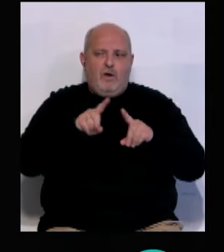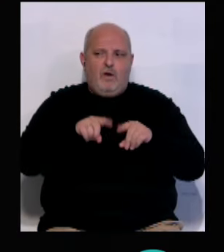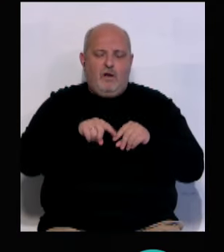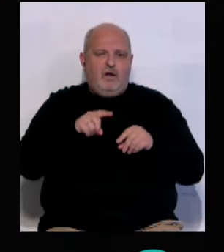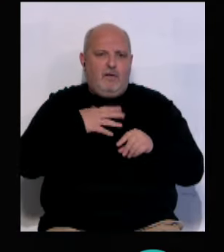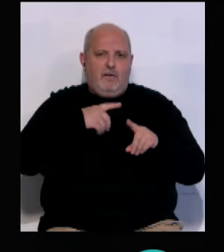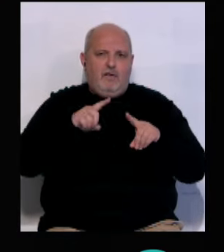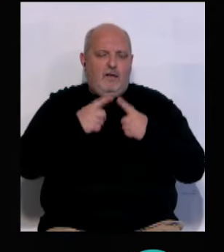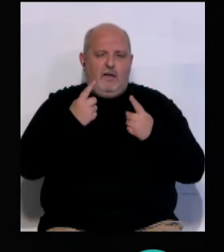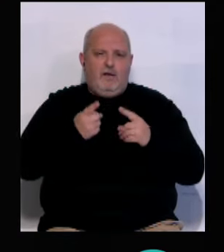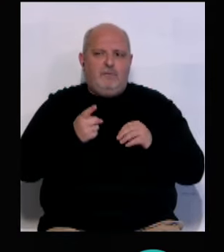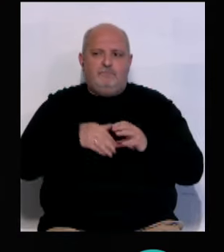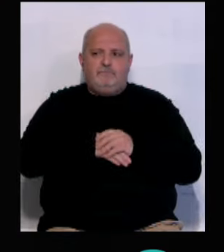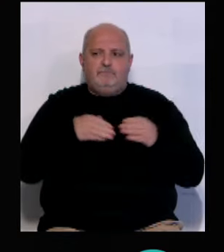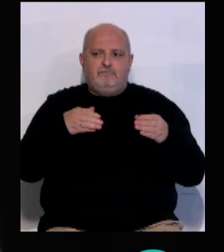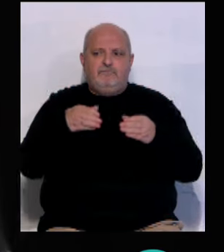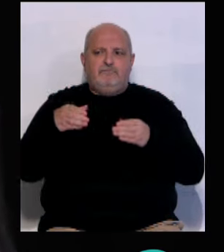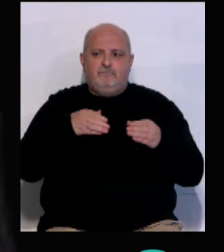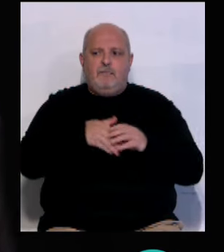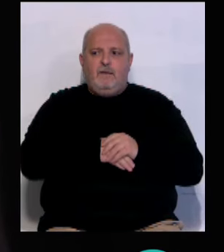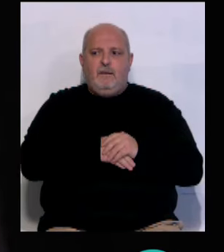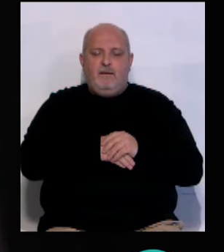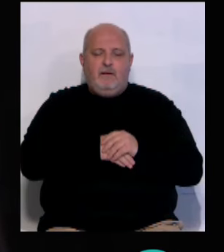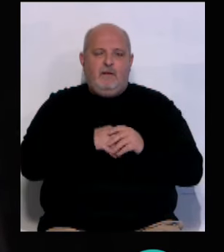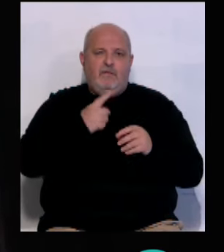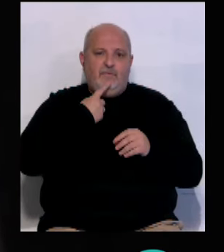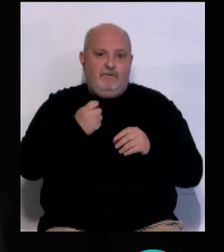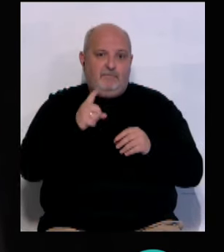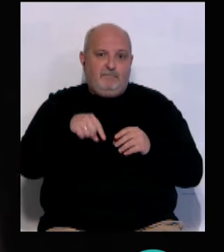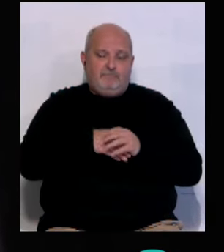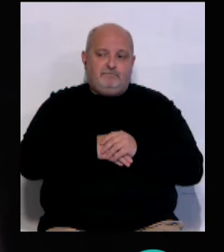propio no no no lo quitaba no lo quitaba Entonces era muy complicado claro era muy complicado porque